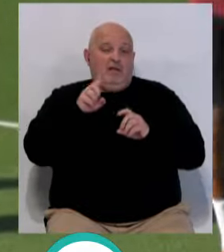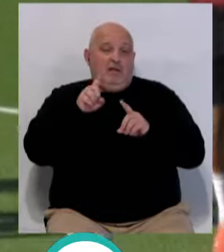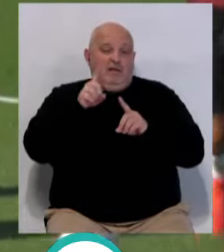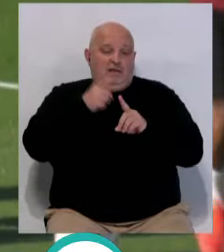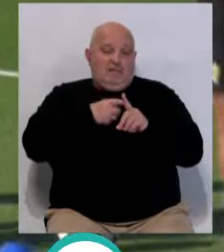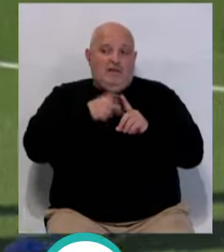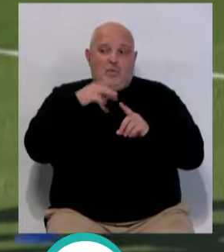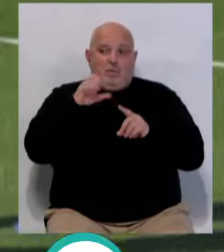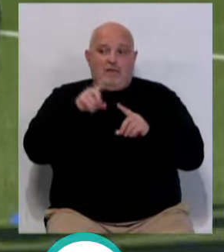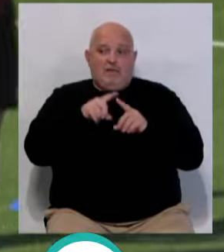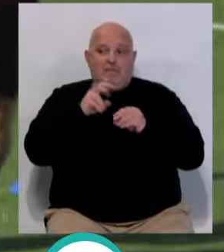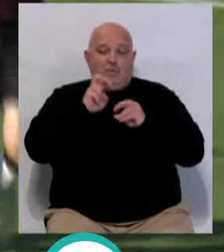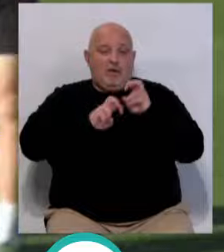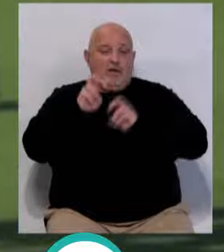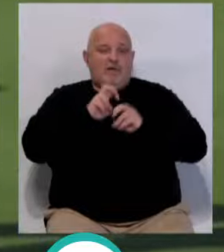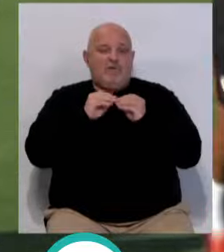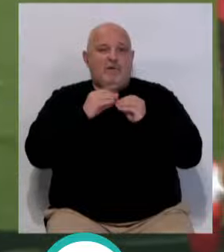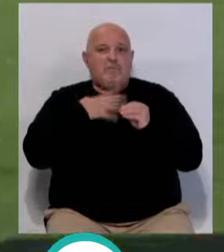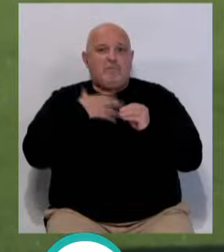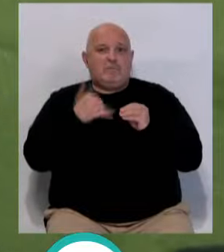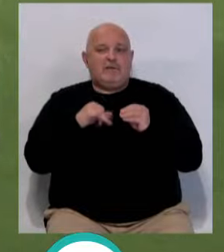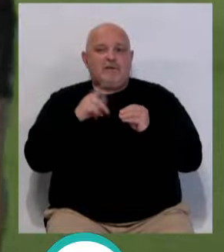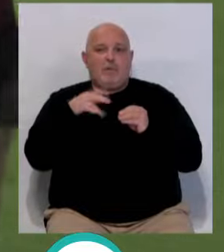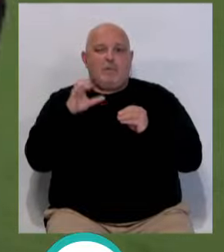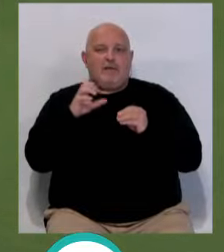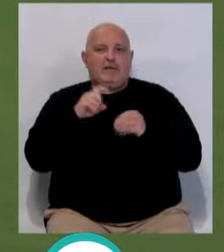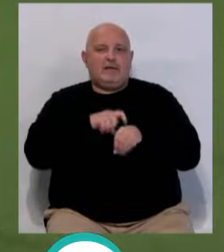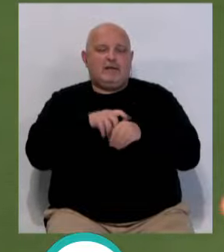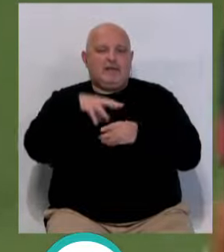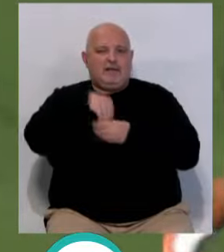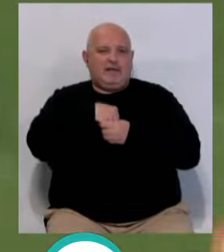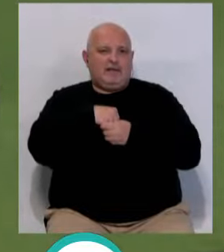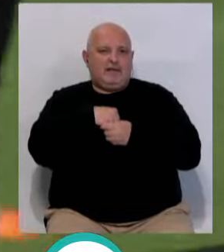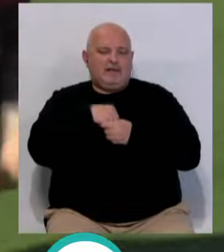tocar y y y ver esa posibilidad de que cuam forme parte del equipo titular no yo creo que